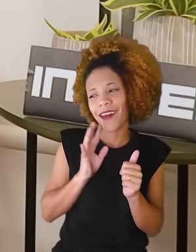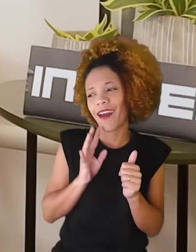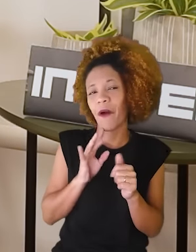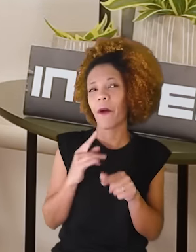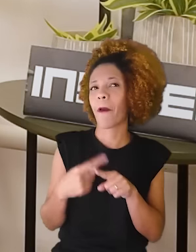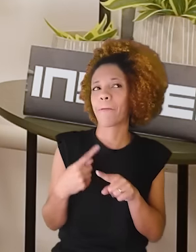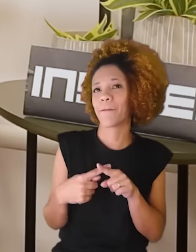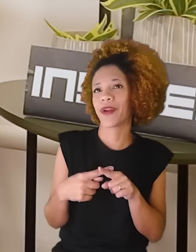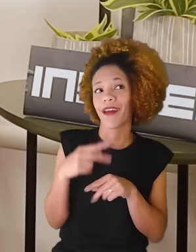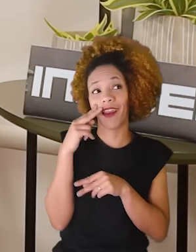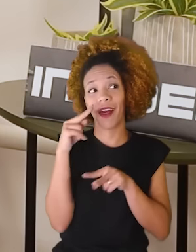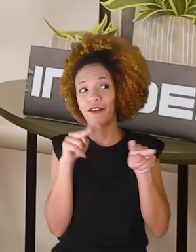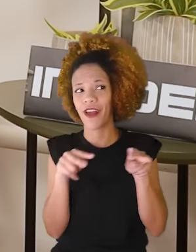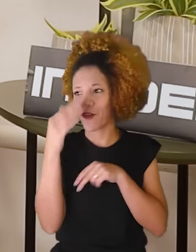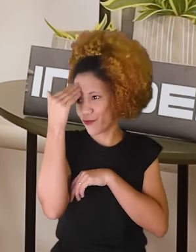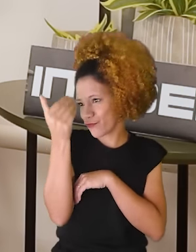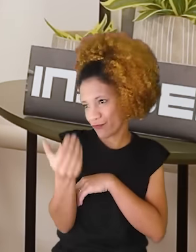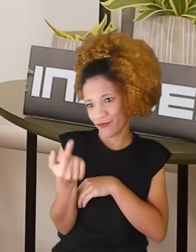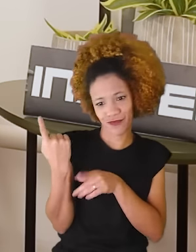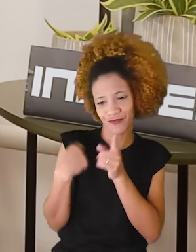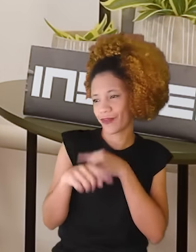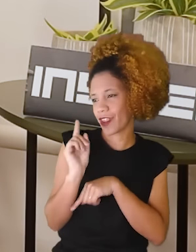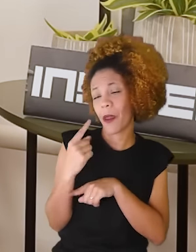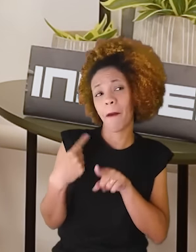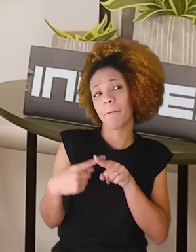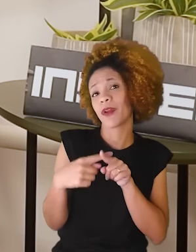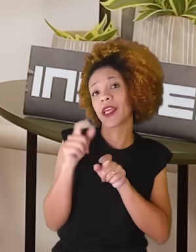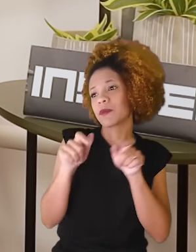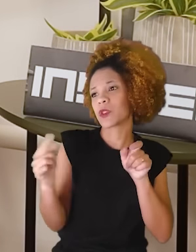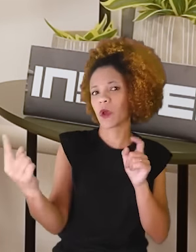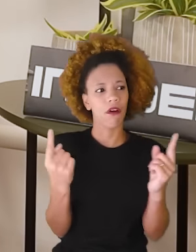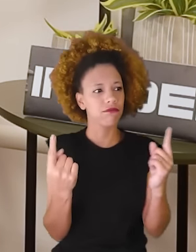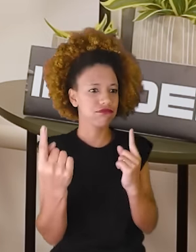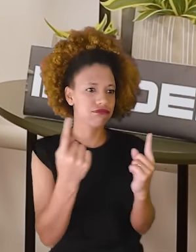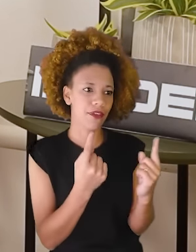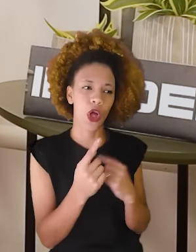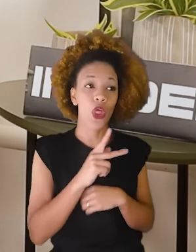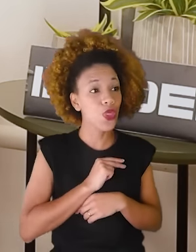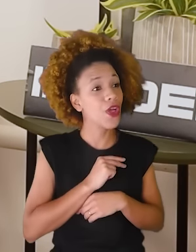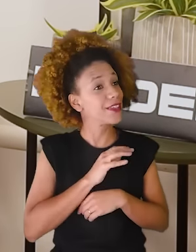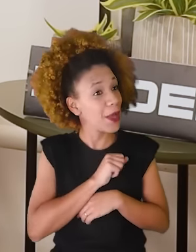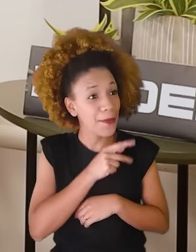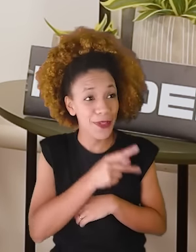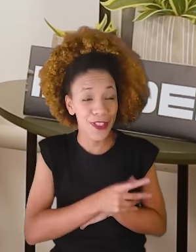é porque ela vê o sucesso que eu me tornei porque as pessoas passam e falam pô amo seu filho e tal